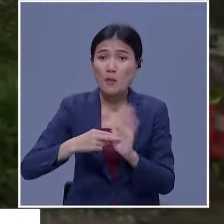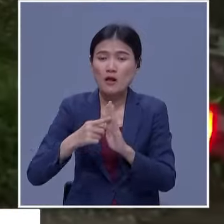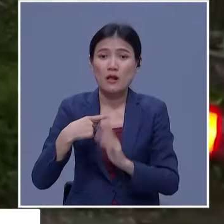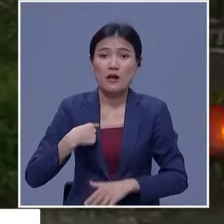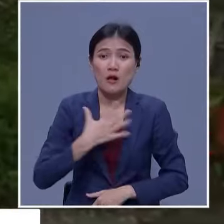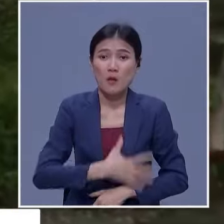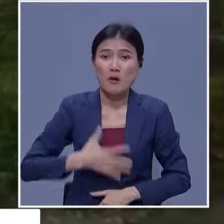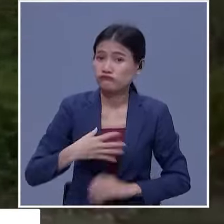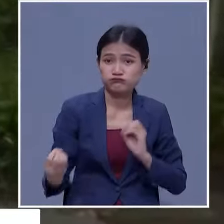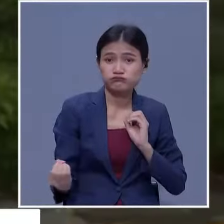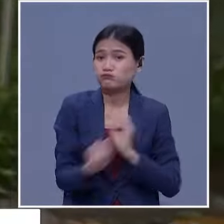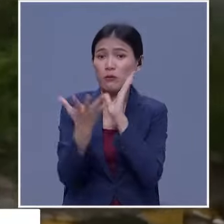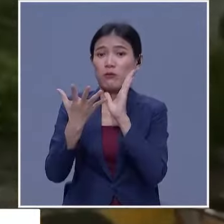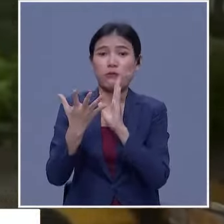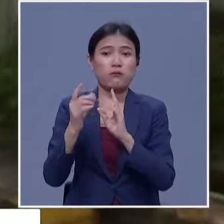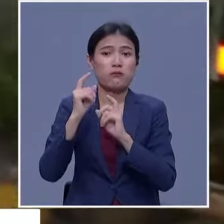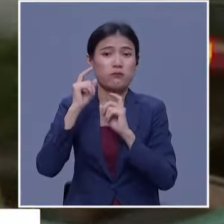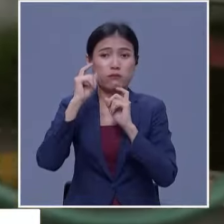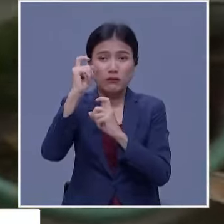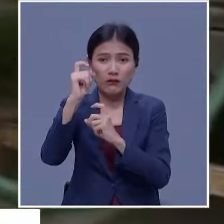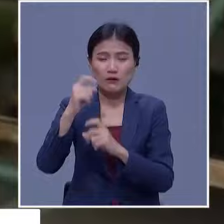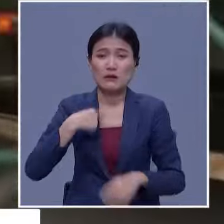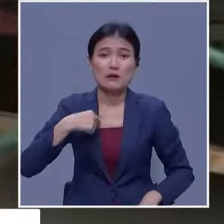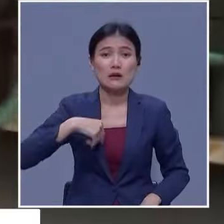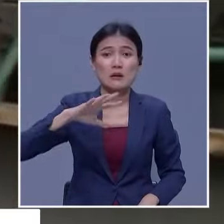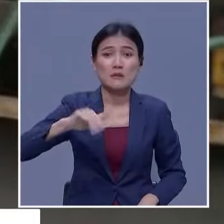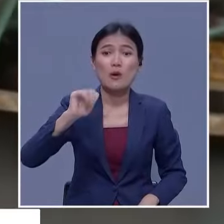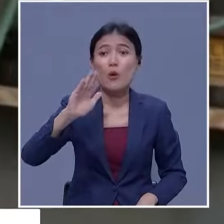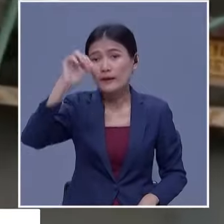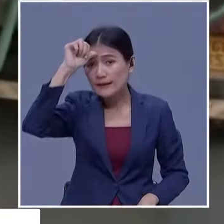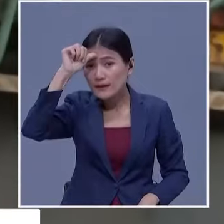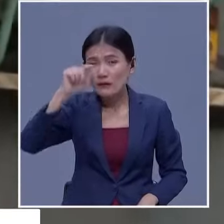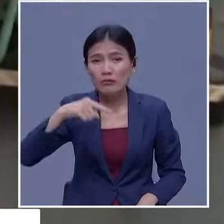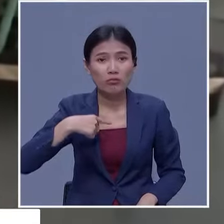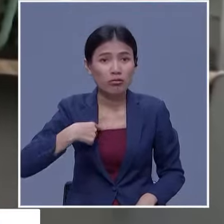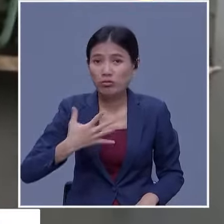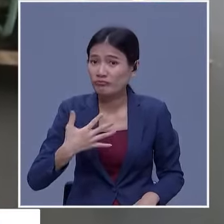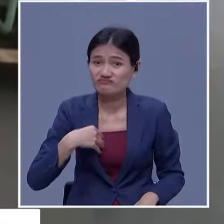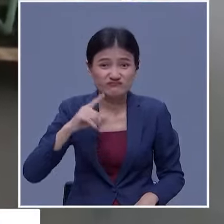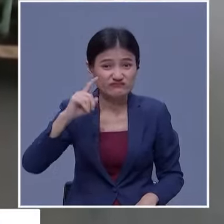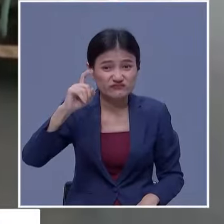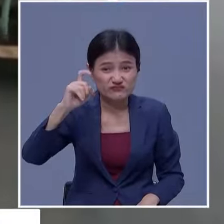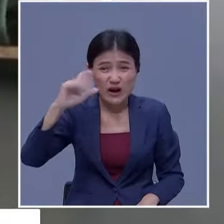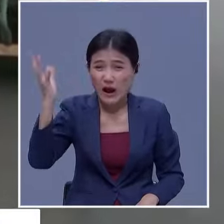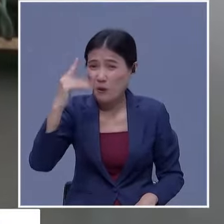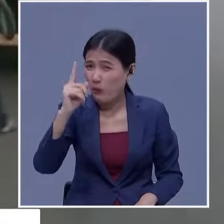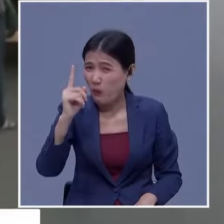ต่อสุขภาพด้วยคุณภาพอากาศในเมืองหลวงของ อินเดียยิ่งเลวร้ายลงอีกจากการที่มีการ